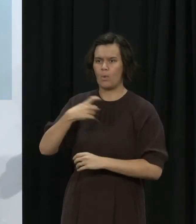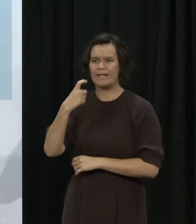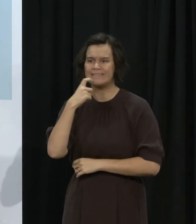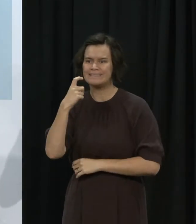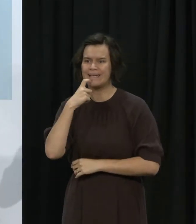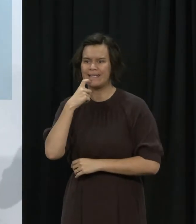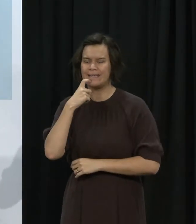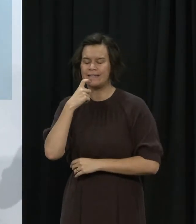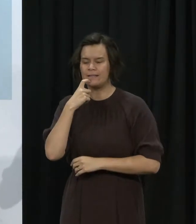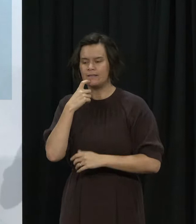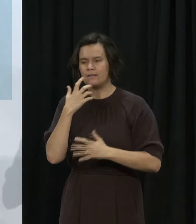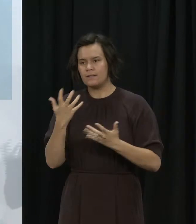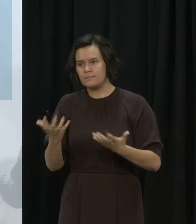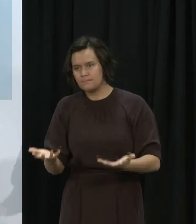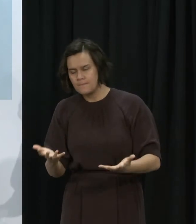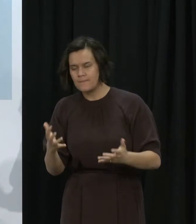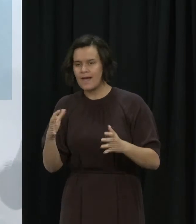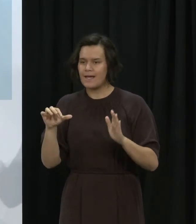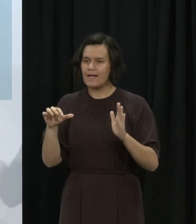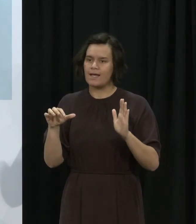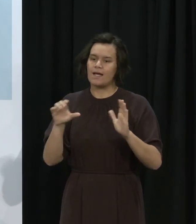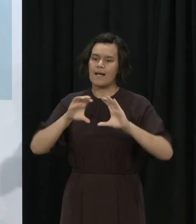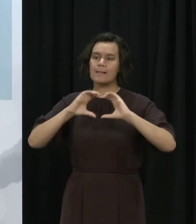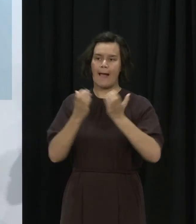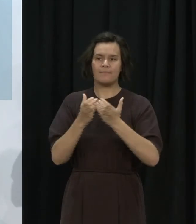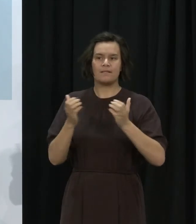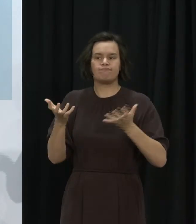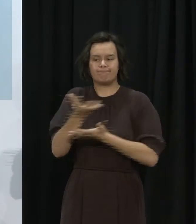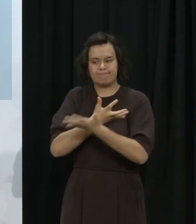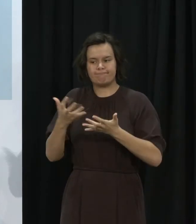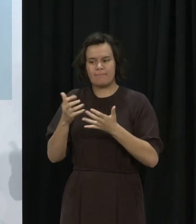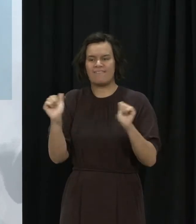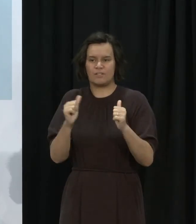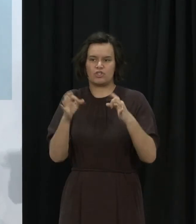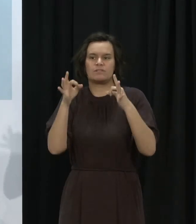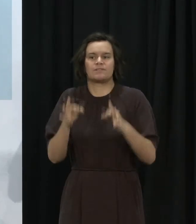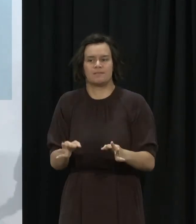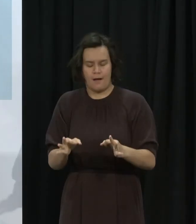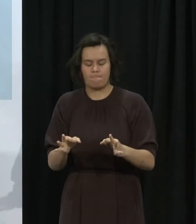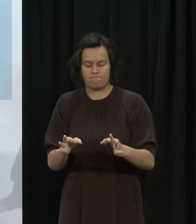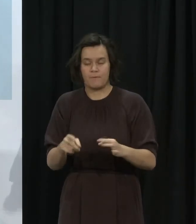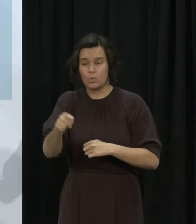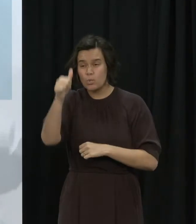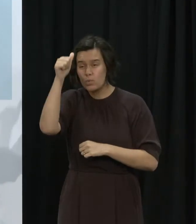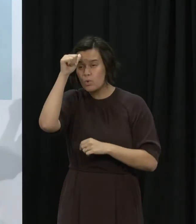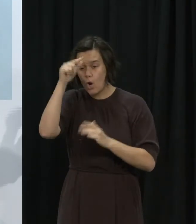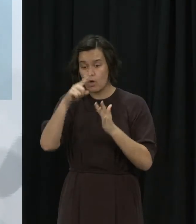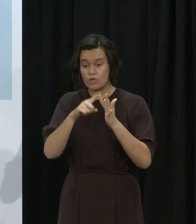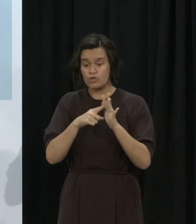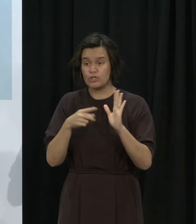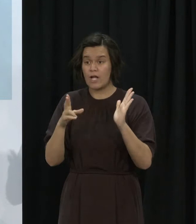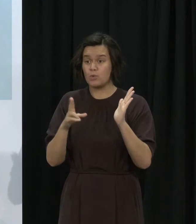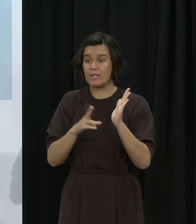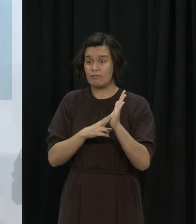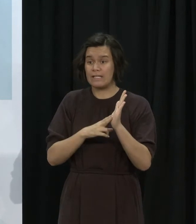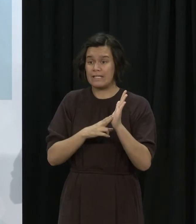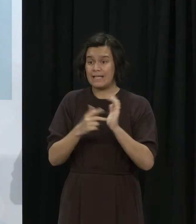whakarato kia rite ki a tatou te tino pono ka taea mo te hunga e haere ana me te hiahia